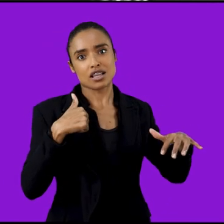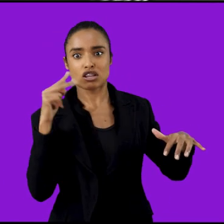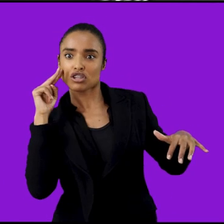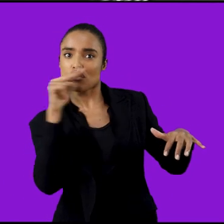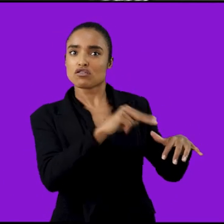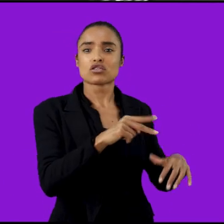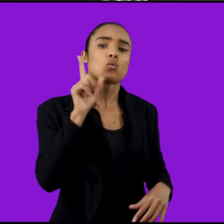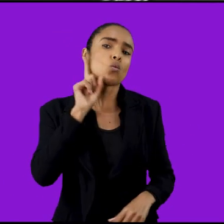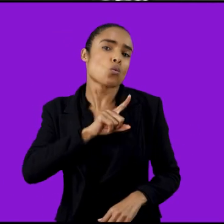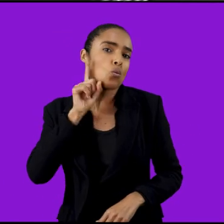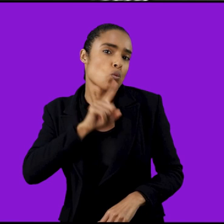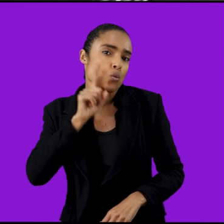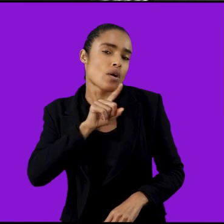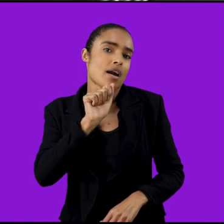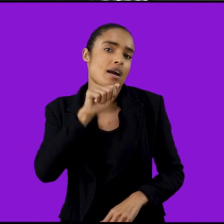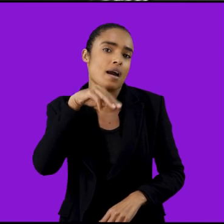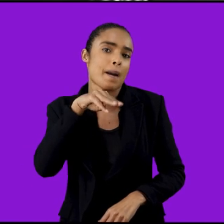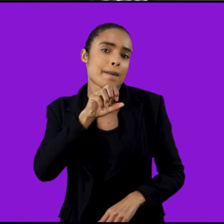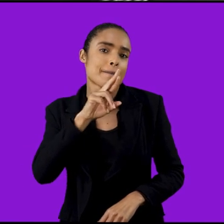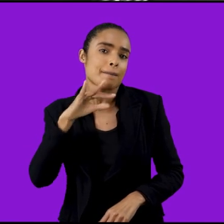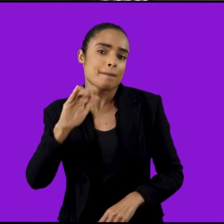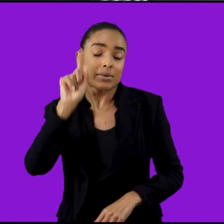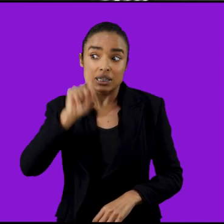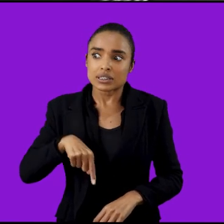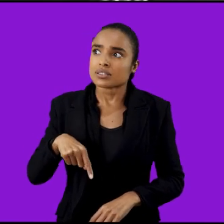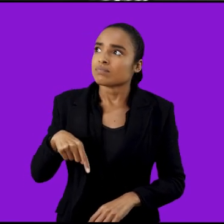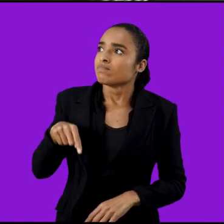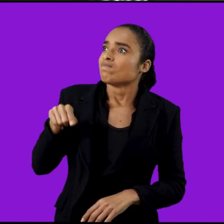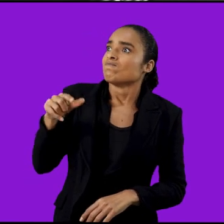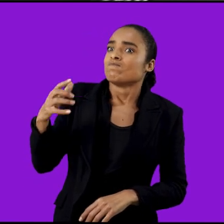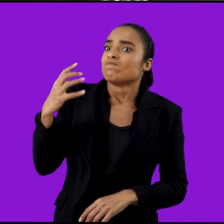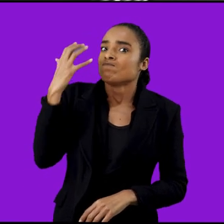a gente. A gente gosta muito de olhar a cultura americana como um lugar possível e inspiracional,